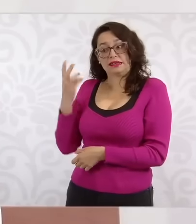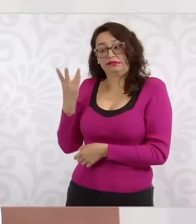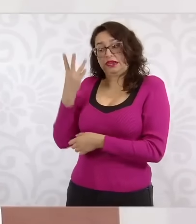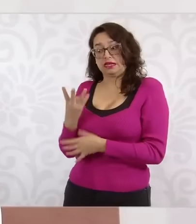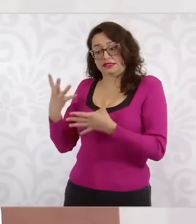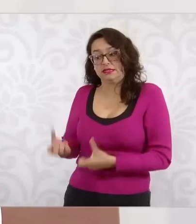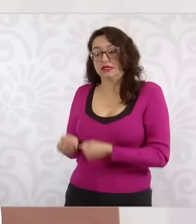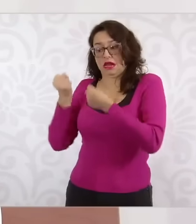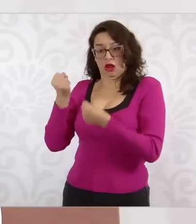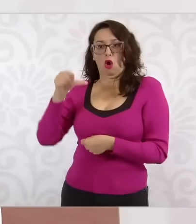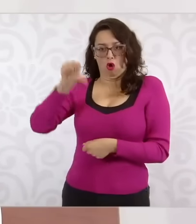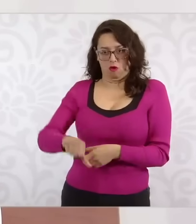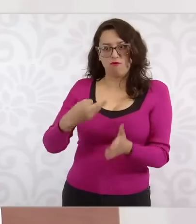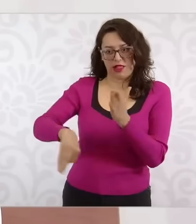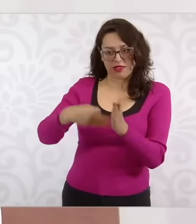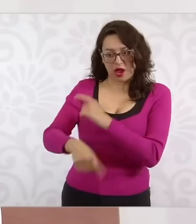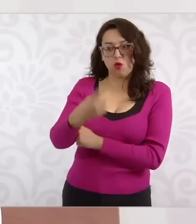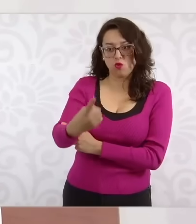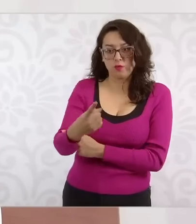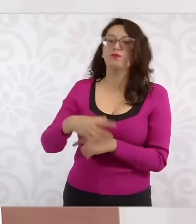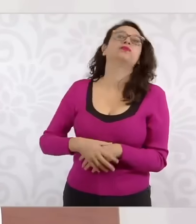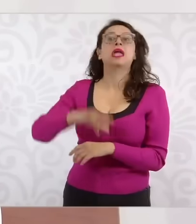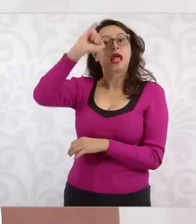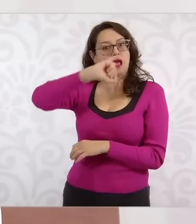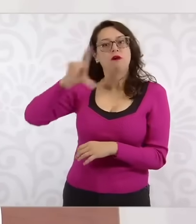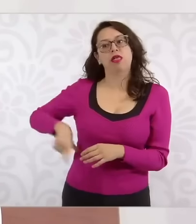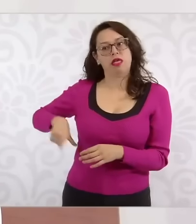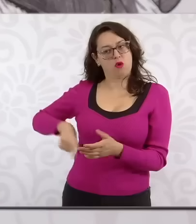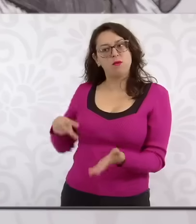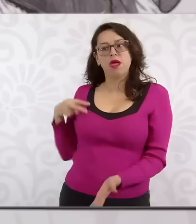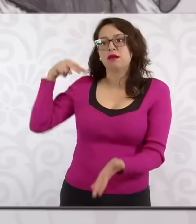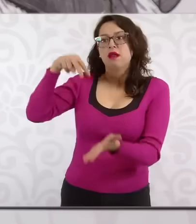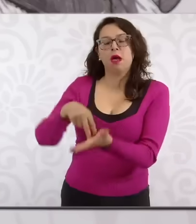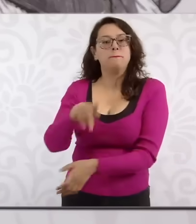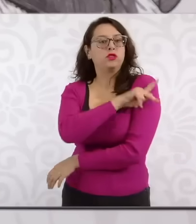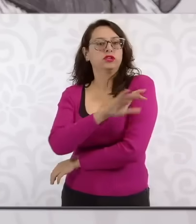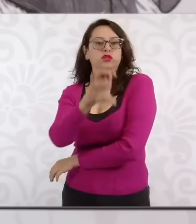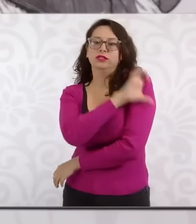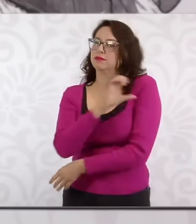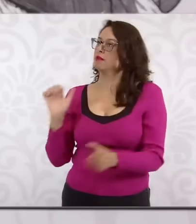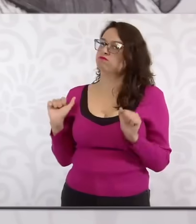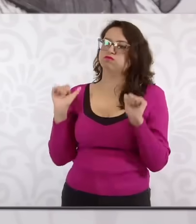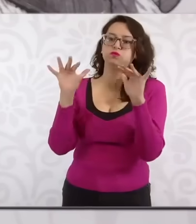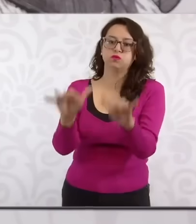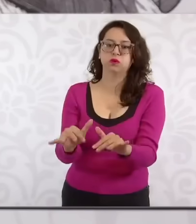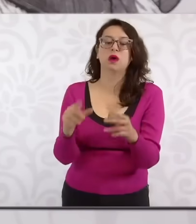de gobierno, la propia jefa de gobierno, eh su equipo de protección civil. Eh, Marina y Defensa